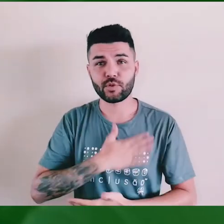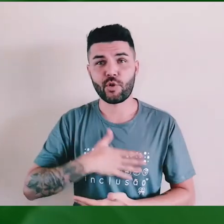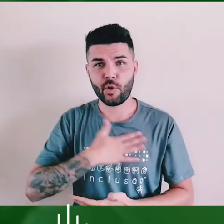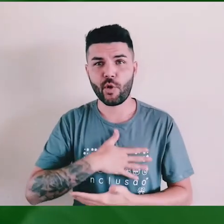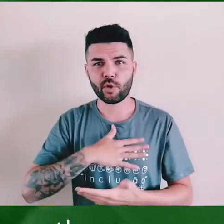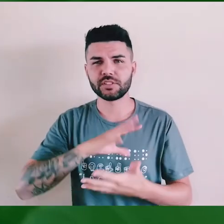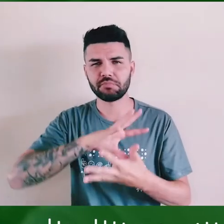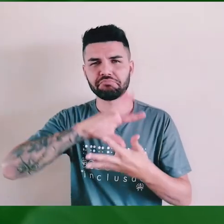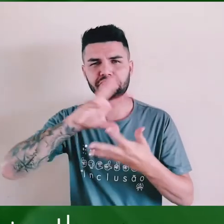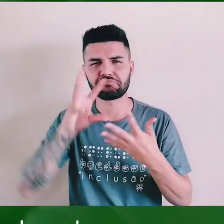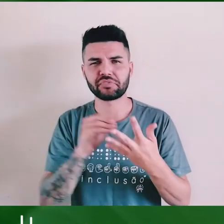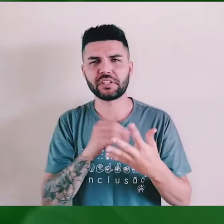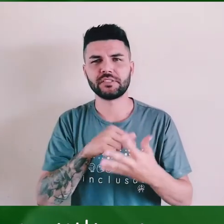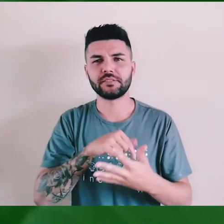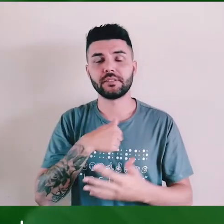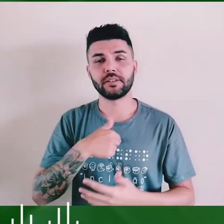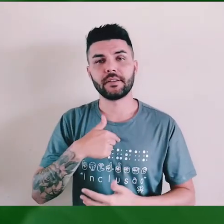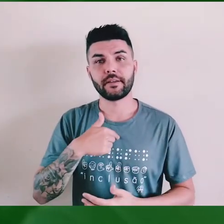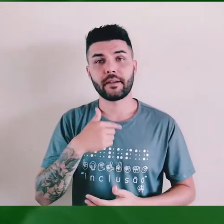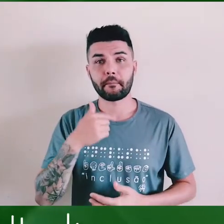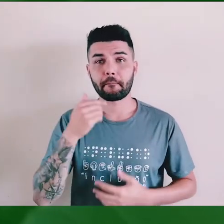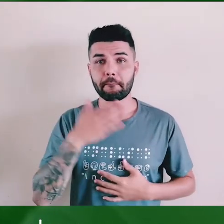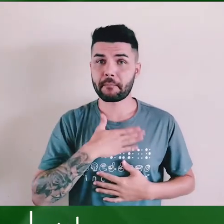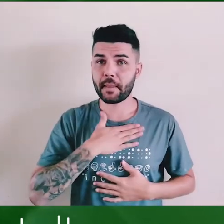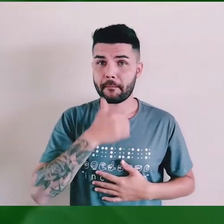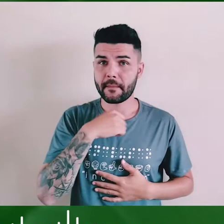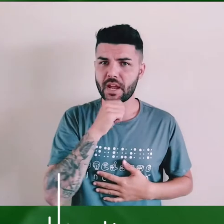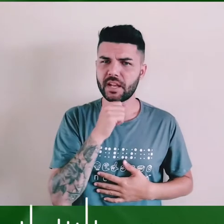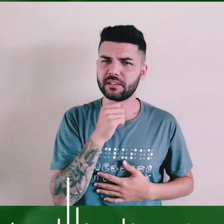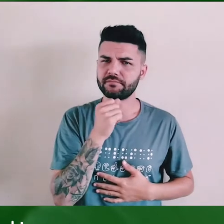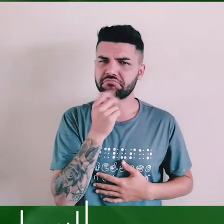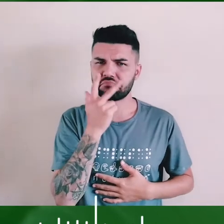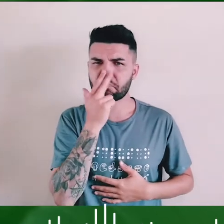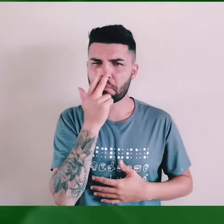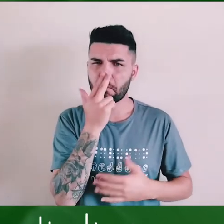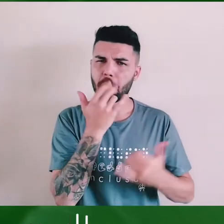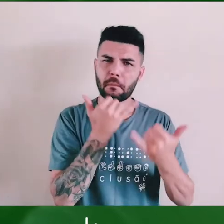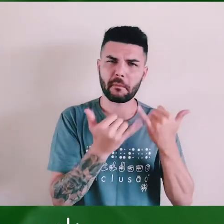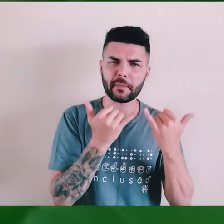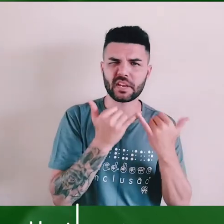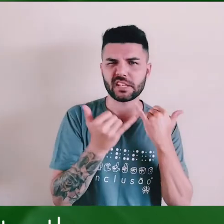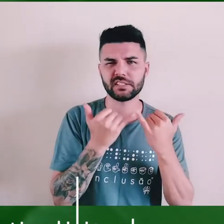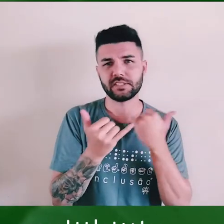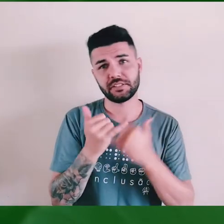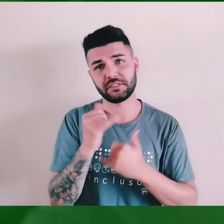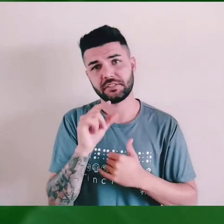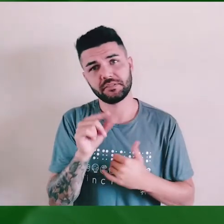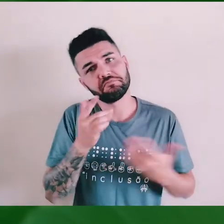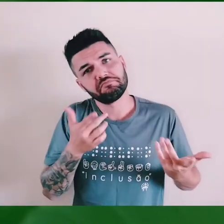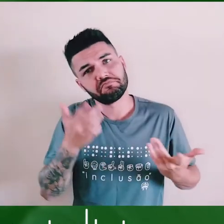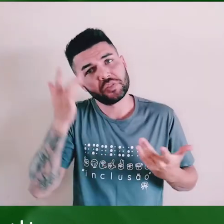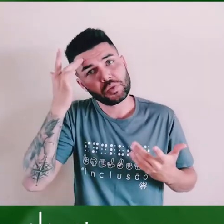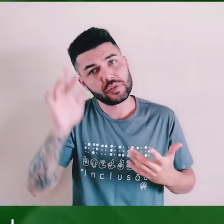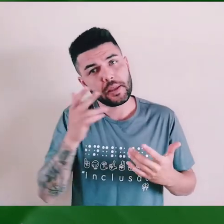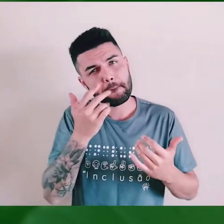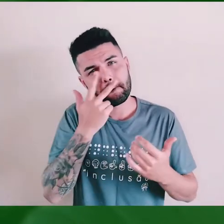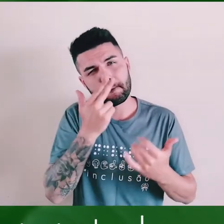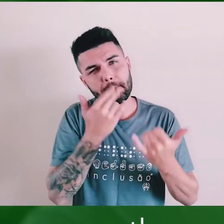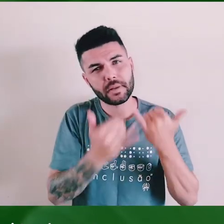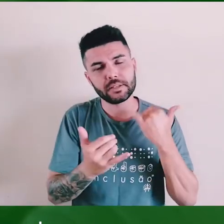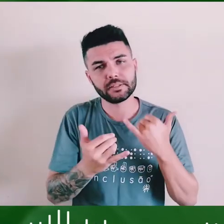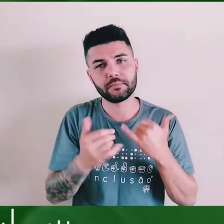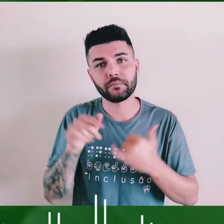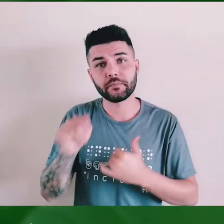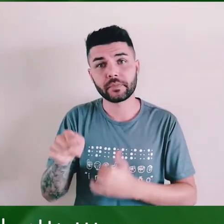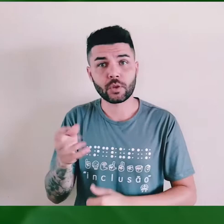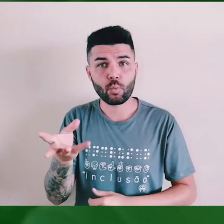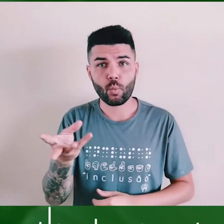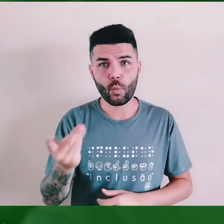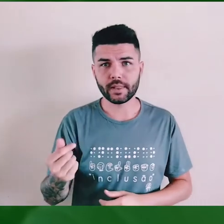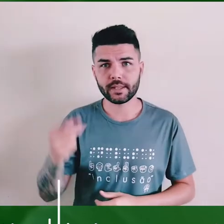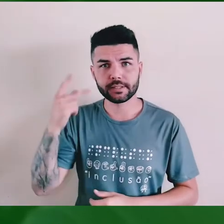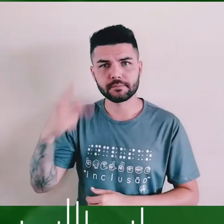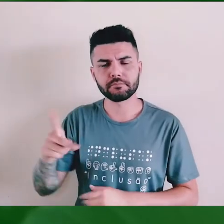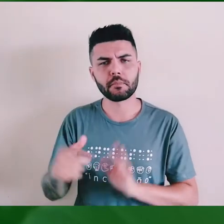aflição cara, pois eu acho ela muito parecida com ela na vida real. É muito parecido, dá